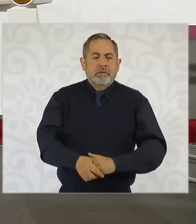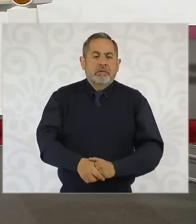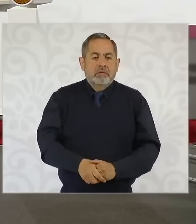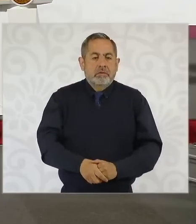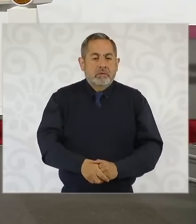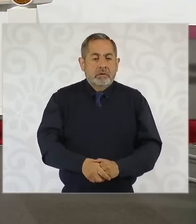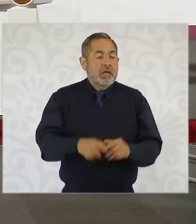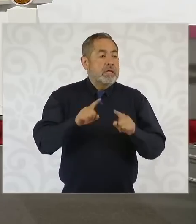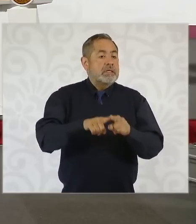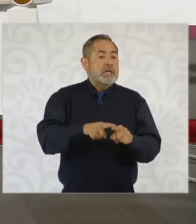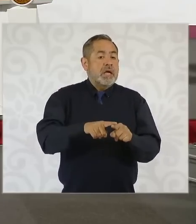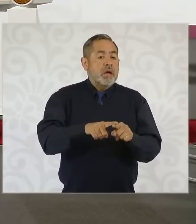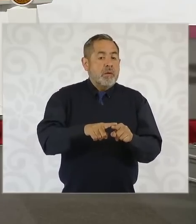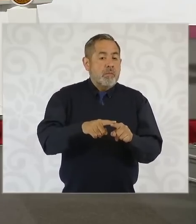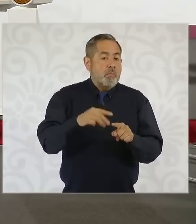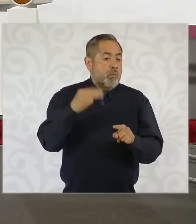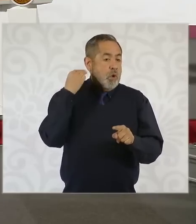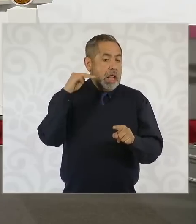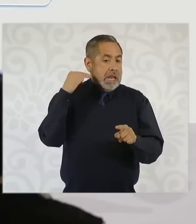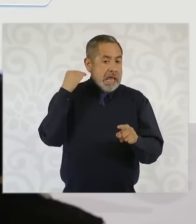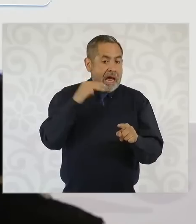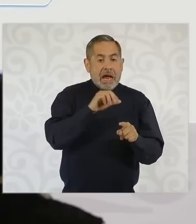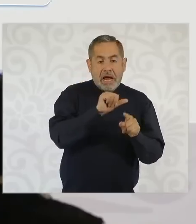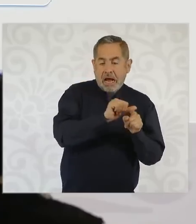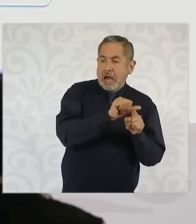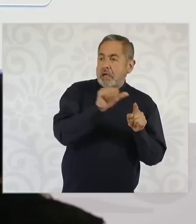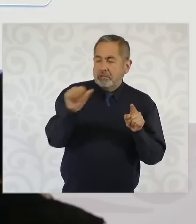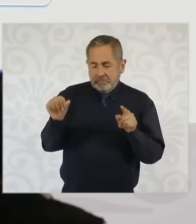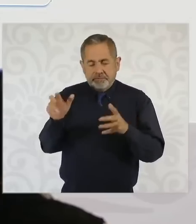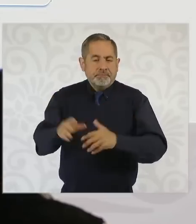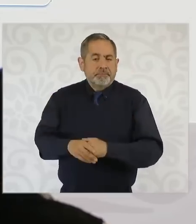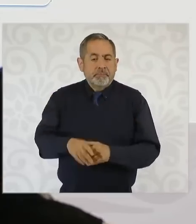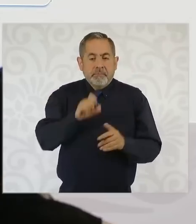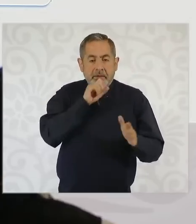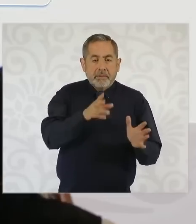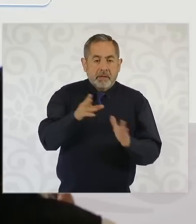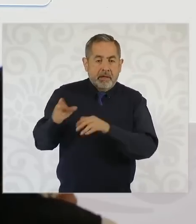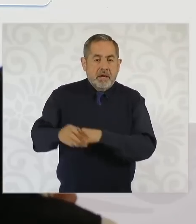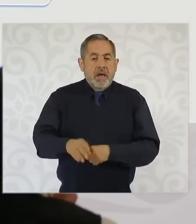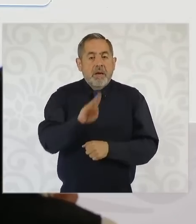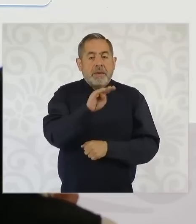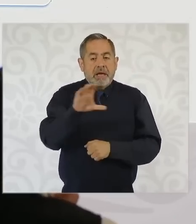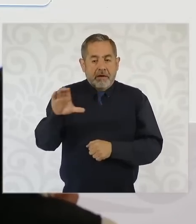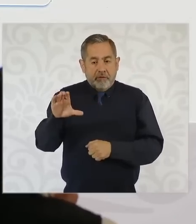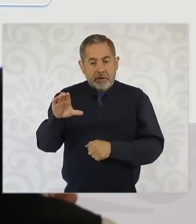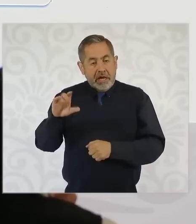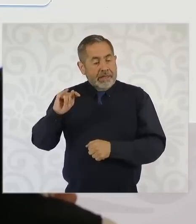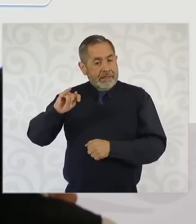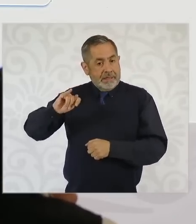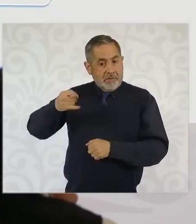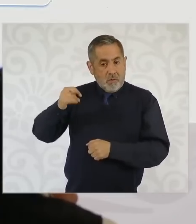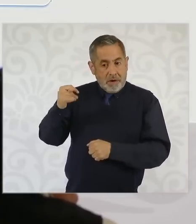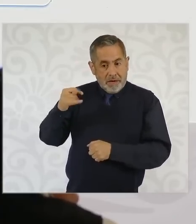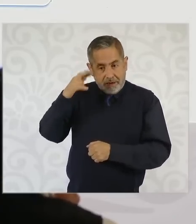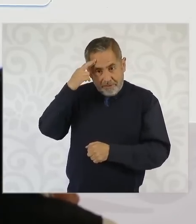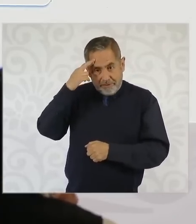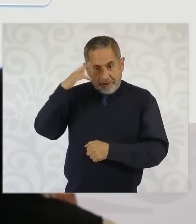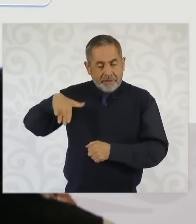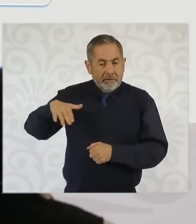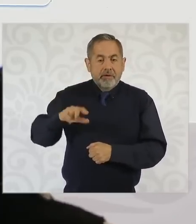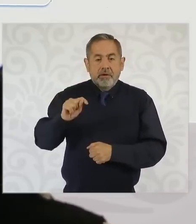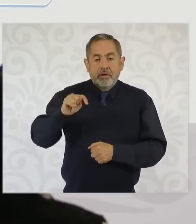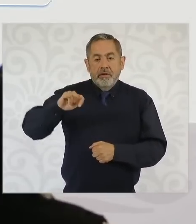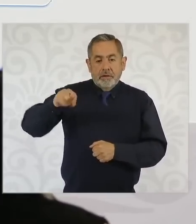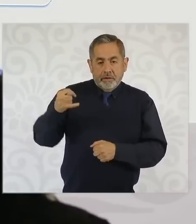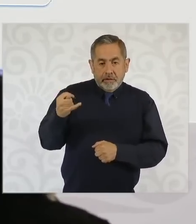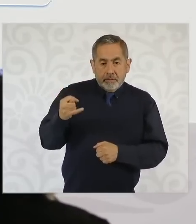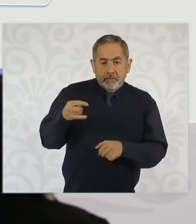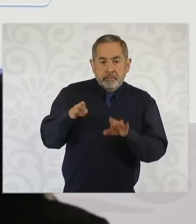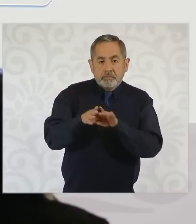Morelia y baja California el bypass de Tijuana que hace unos días mencionaba la presidenta que tienen